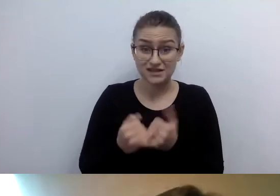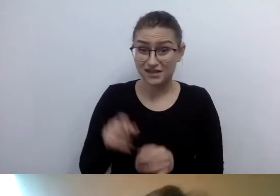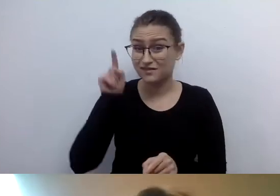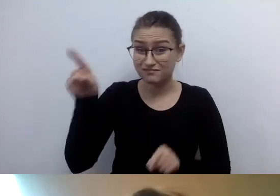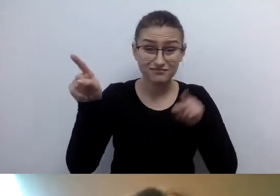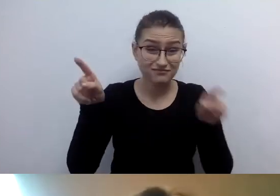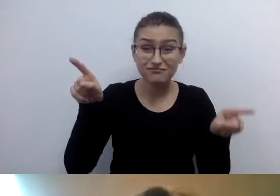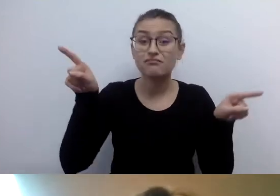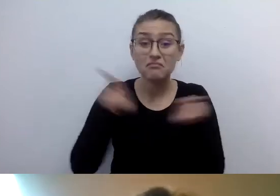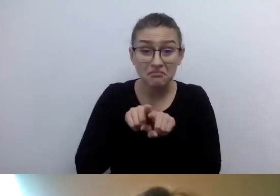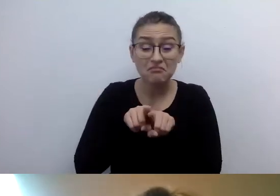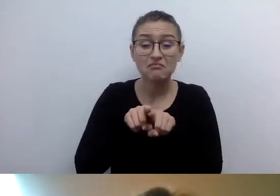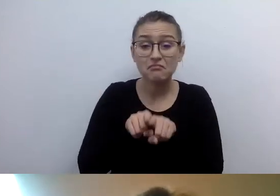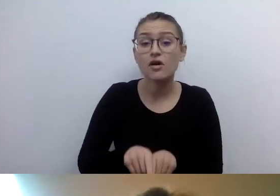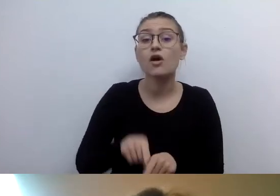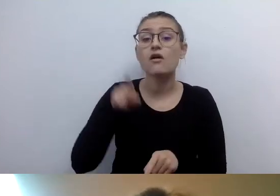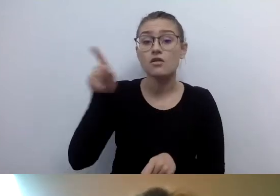to udostępniamy tylko to, co jest na www.